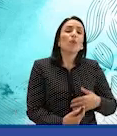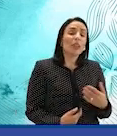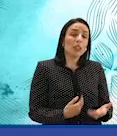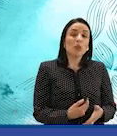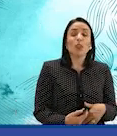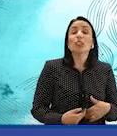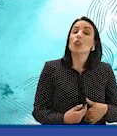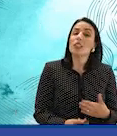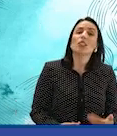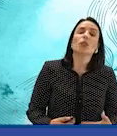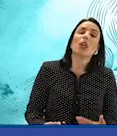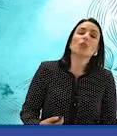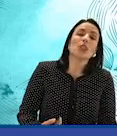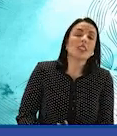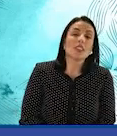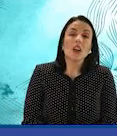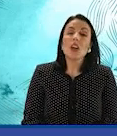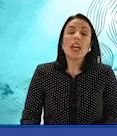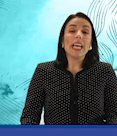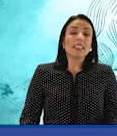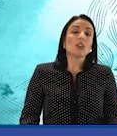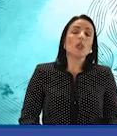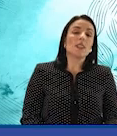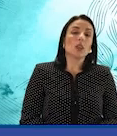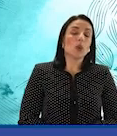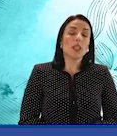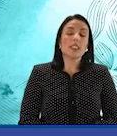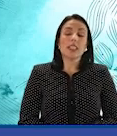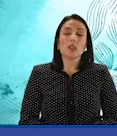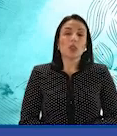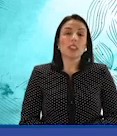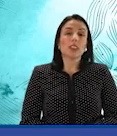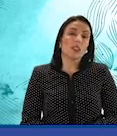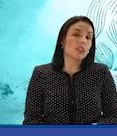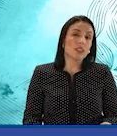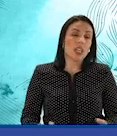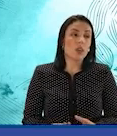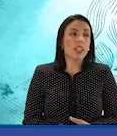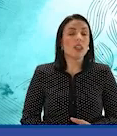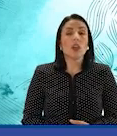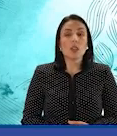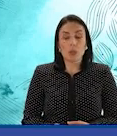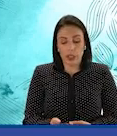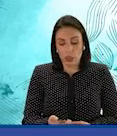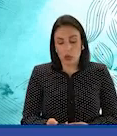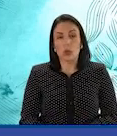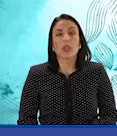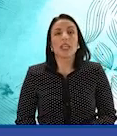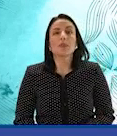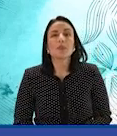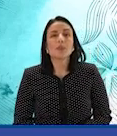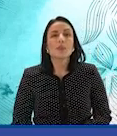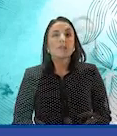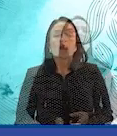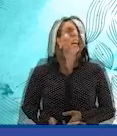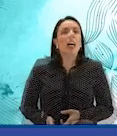mandemos una solicitud de autorización, esas solicitudes de autorización Contraloría no las puede otorgar.